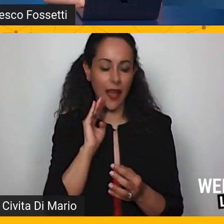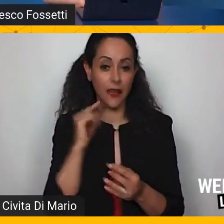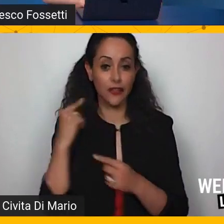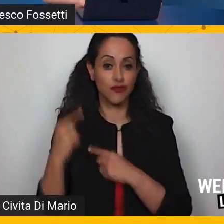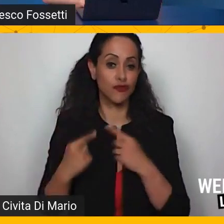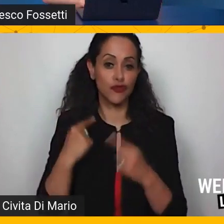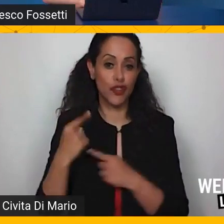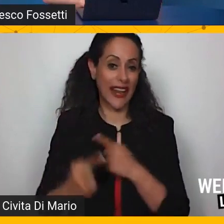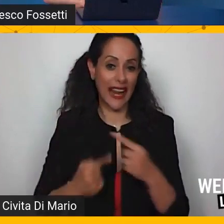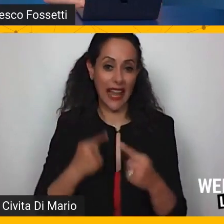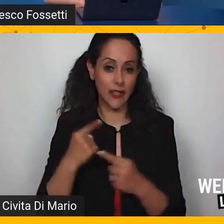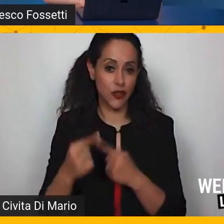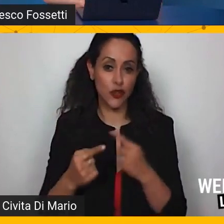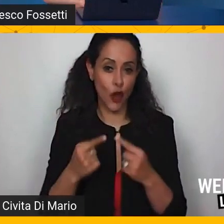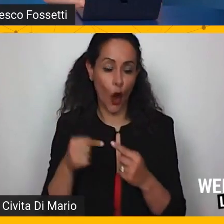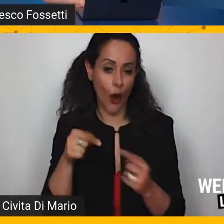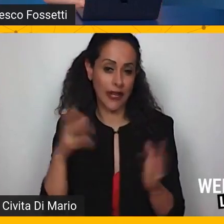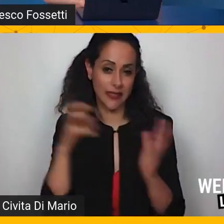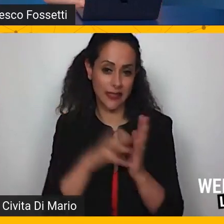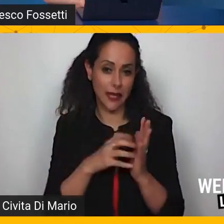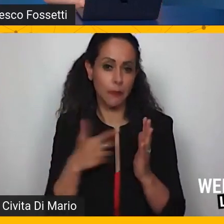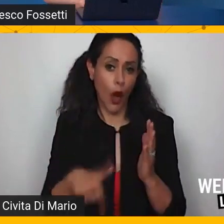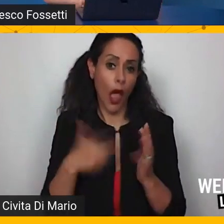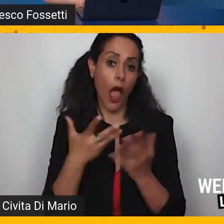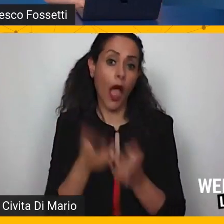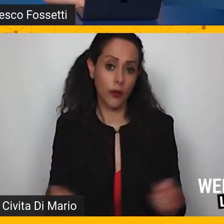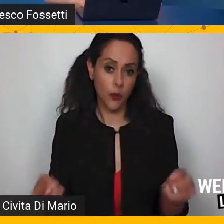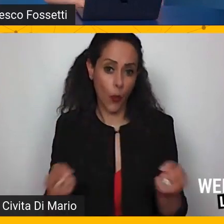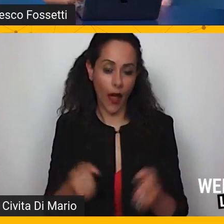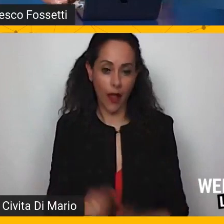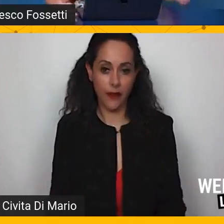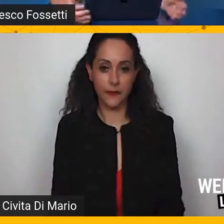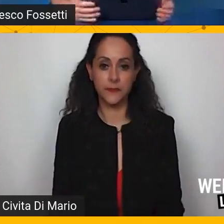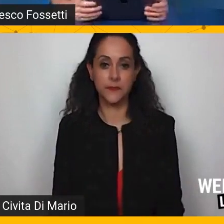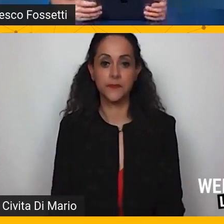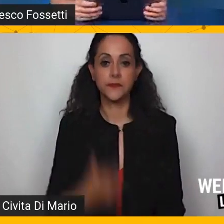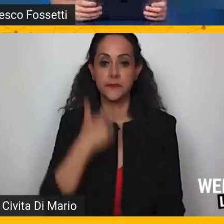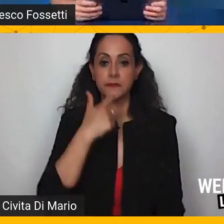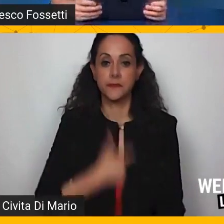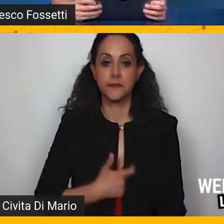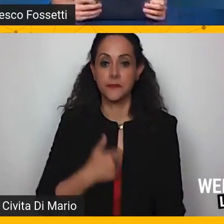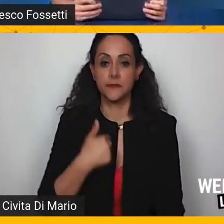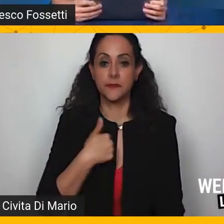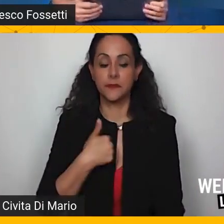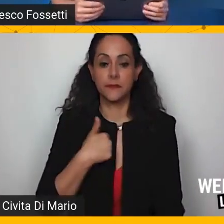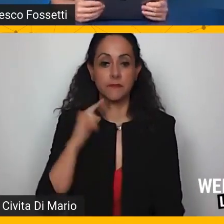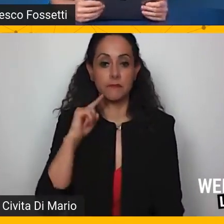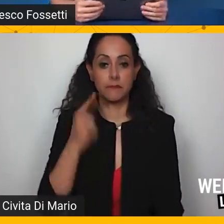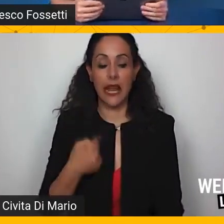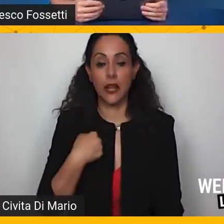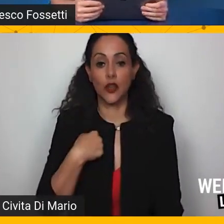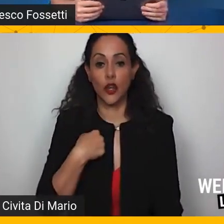ehm di di una generazione ed è ancora appunto attuale. Allora,